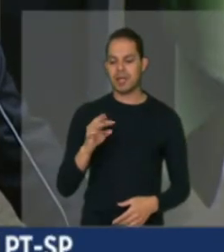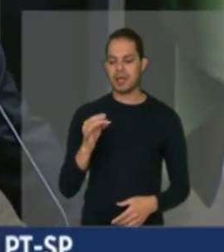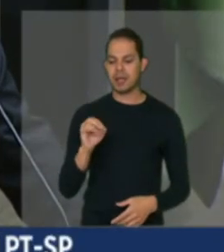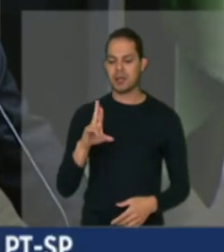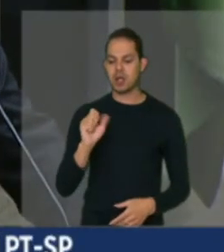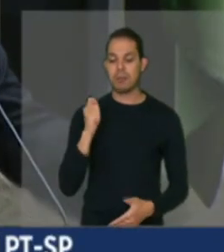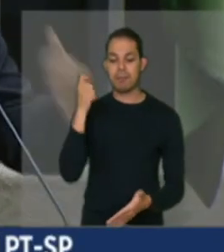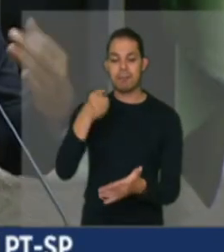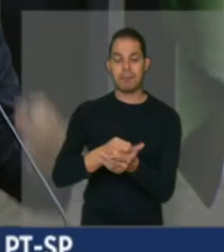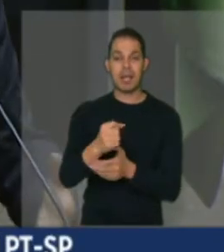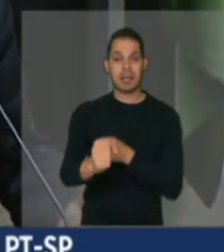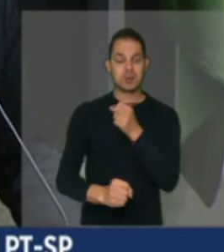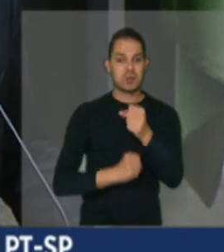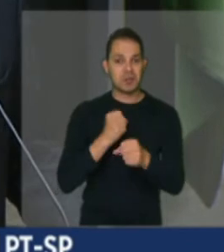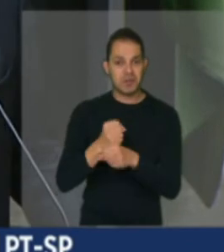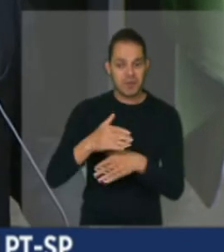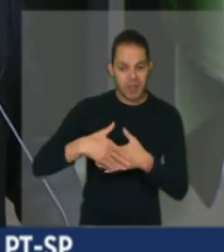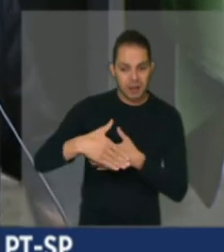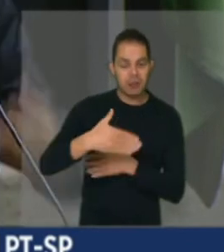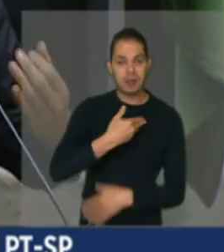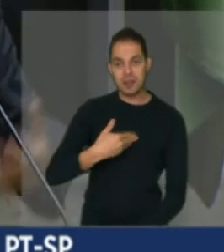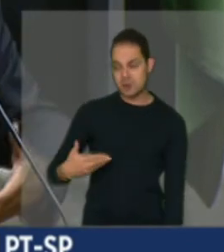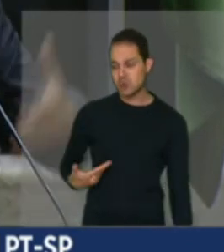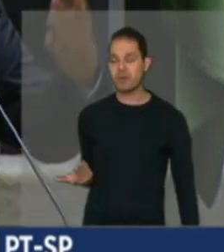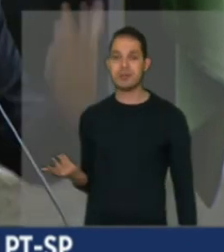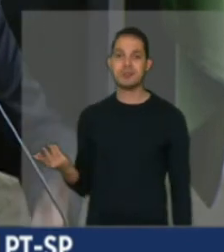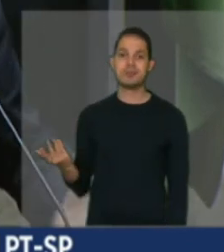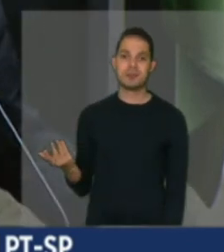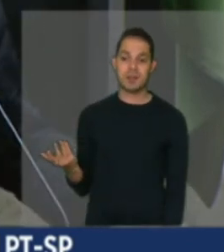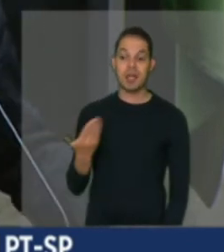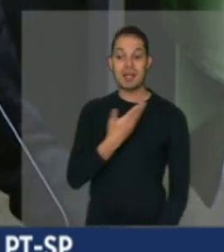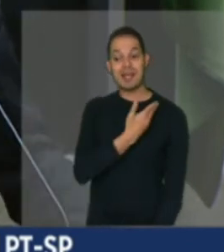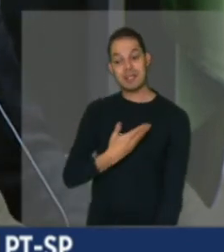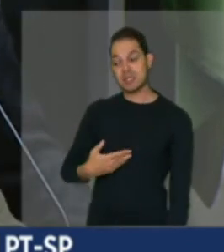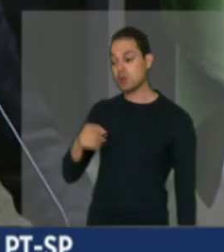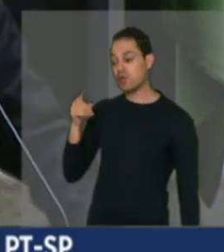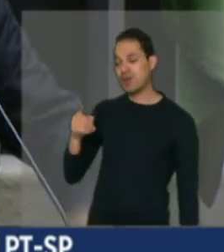ESSE É O GOVERNO E ESSE GOVERNO, EVIDENTEMENTE, ESTÁ CADA DIA MAIS REPUDIADO PELO